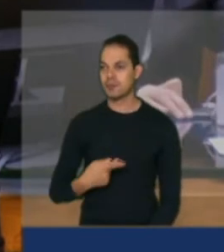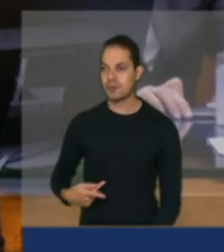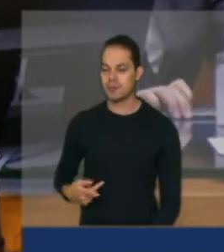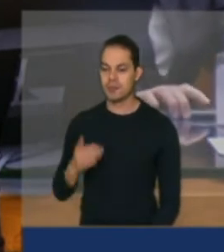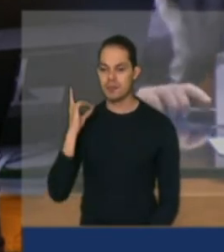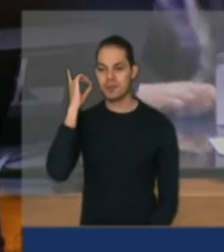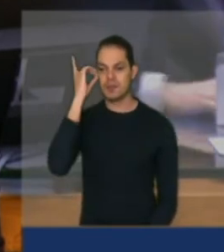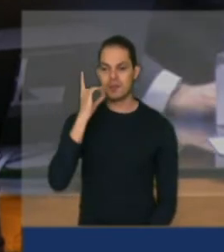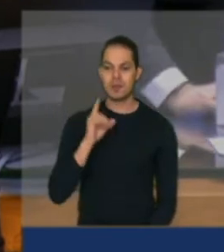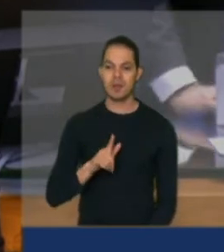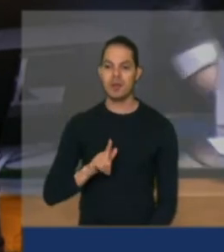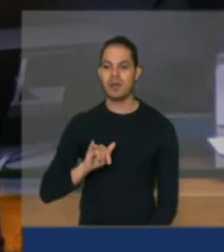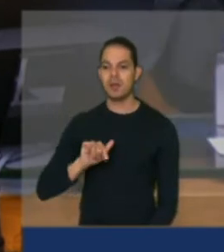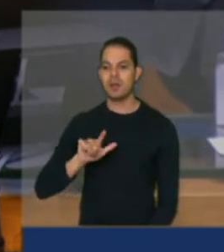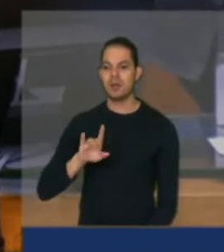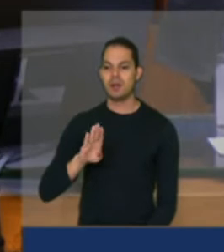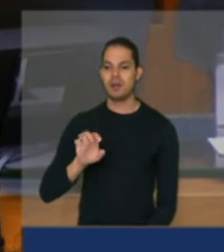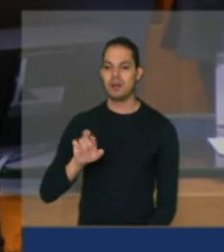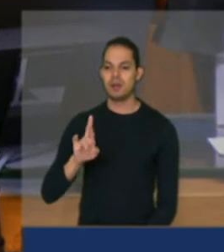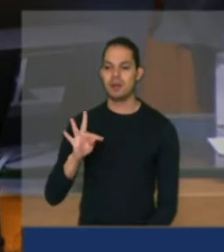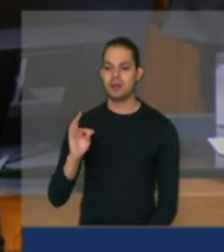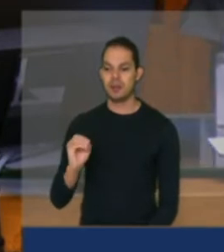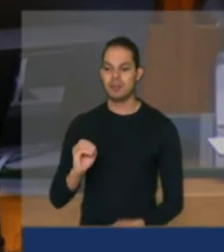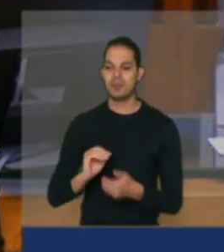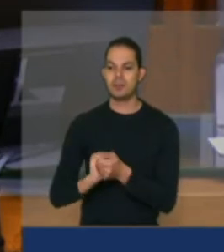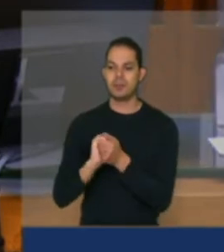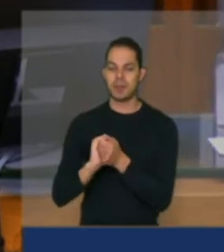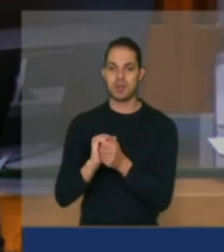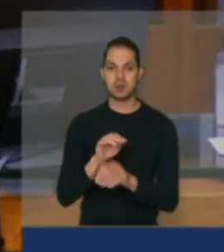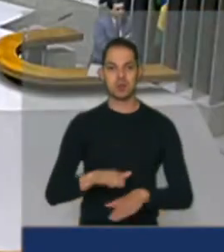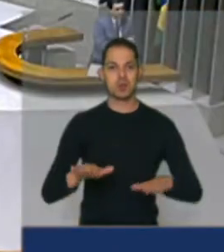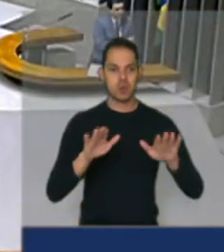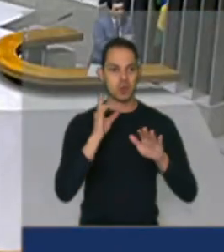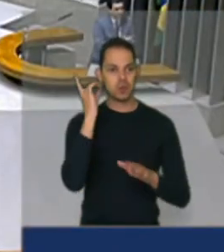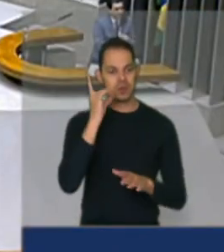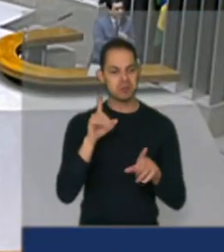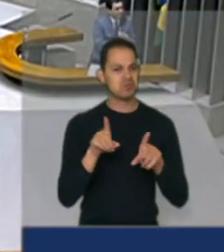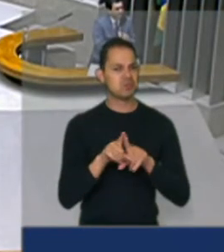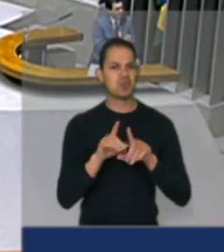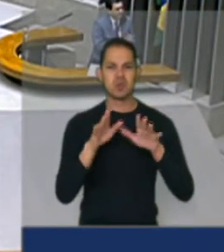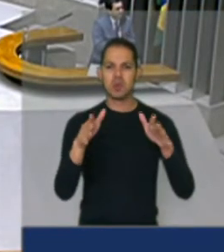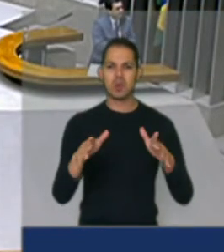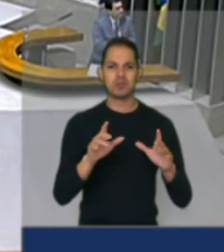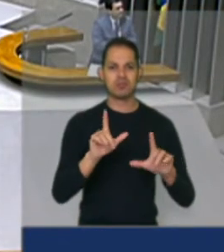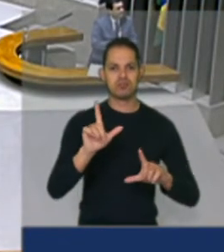ANDO TODAS E TODOS QUE ACOMPANHAM ESSA SESSÃO. DIZER QUE O QUE ME TRAZ É TRIBUNA ESSA TARDE É O MEU